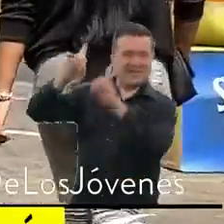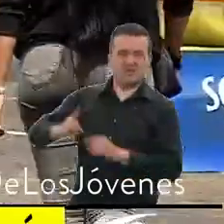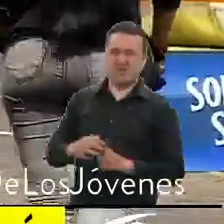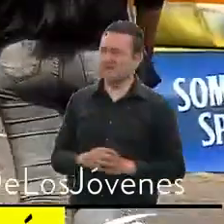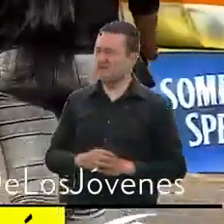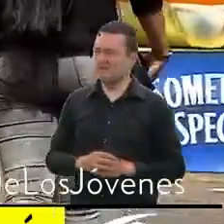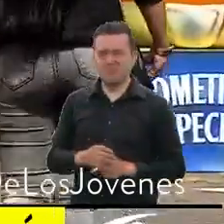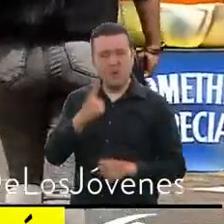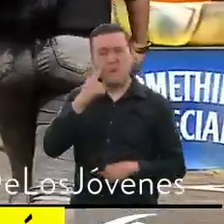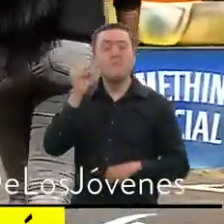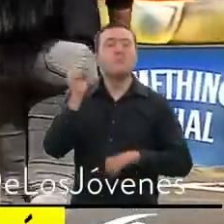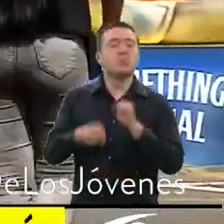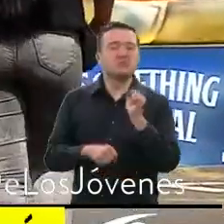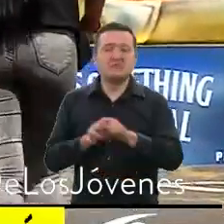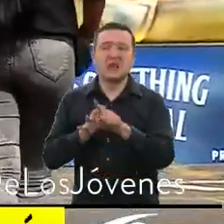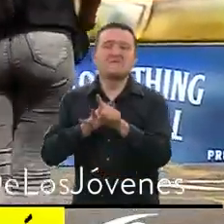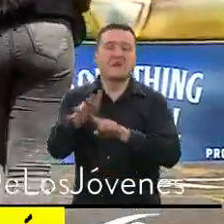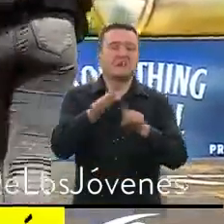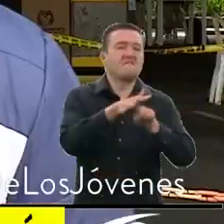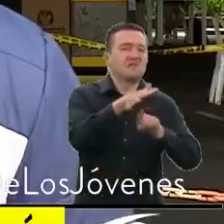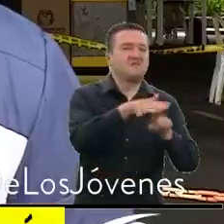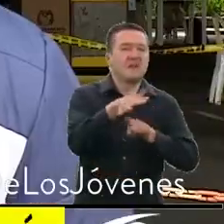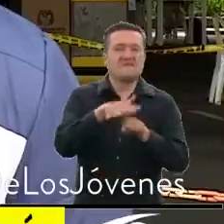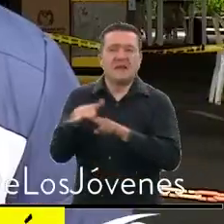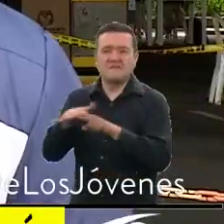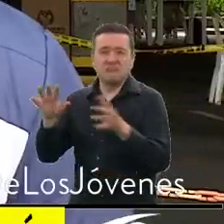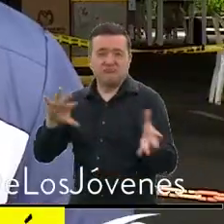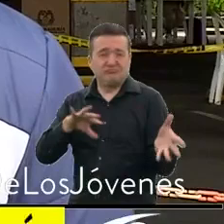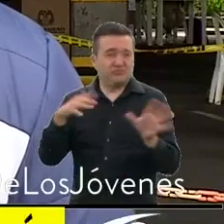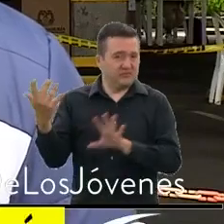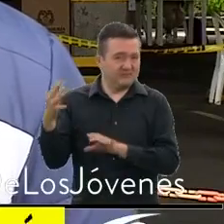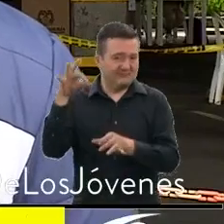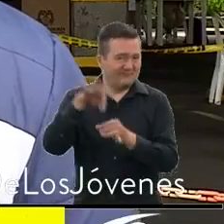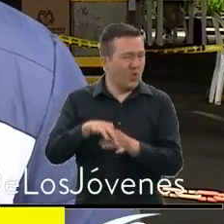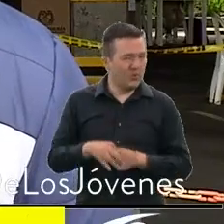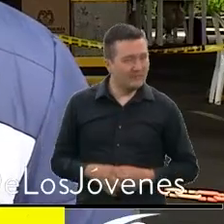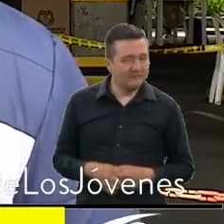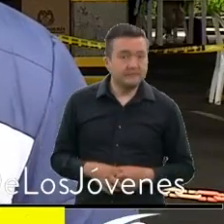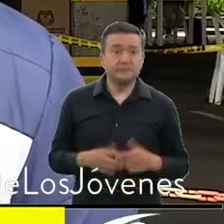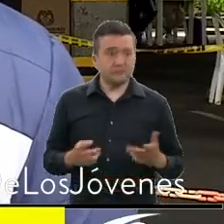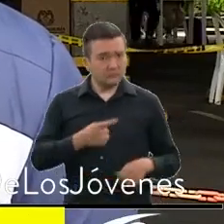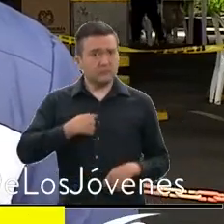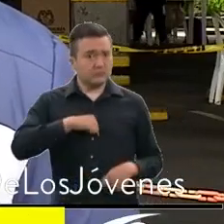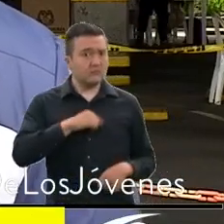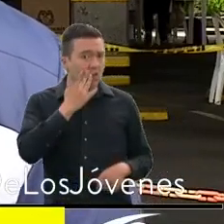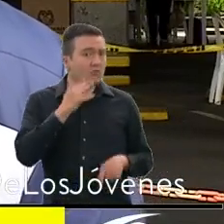cometer el fraude. ))) ellos, los candidatos critican la decisión pues aseguran qué traería irregularidades.